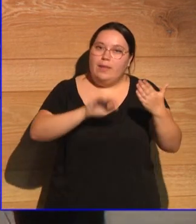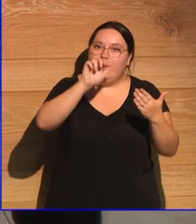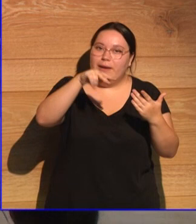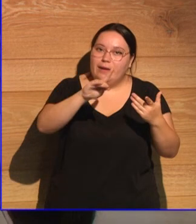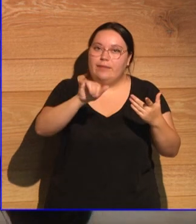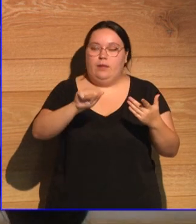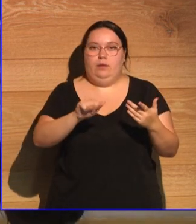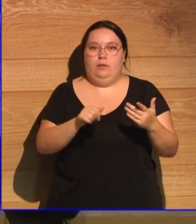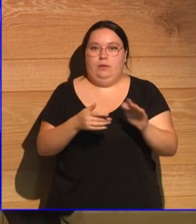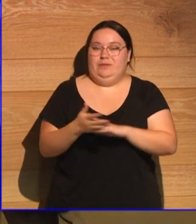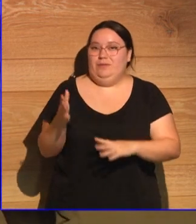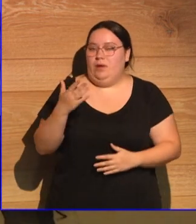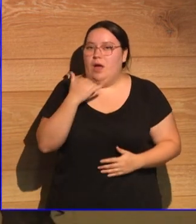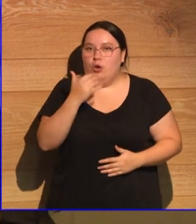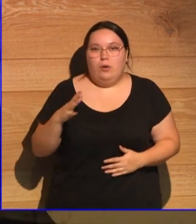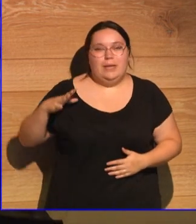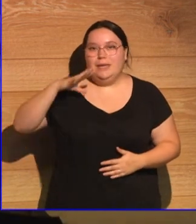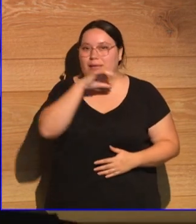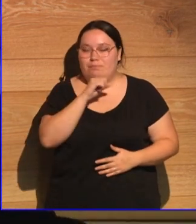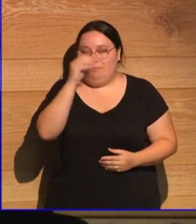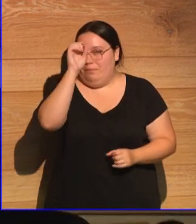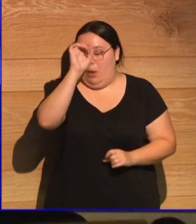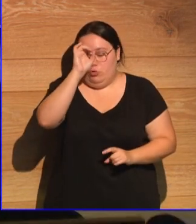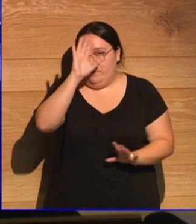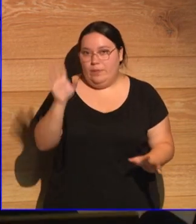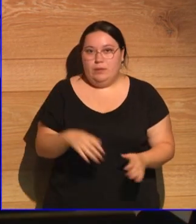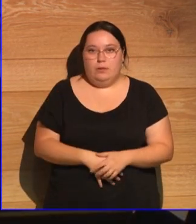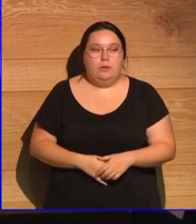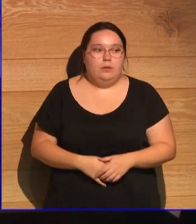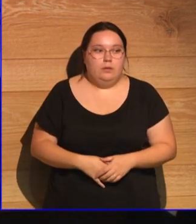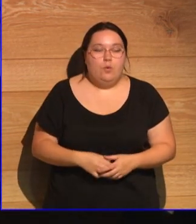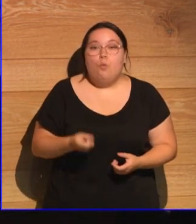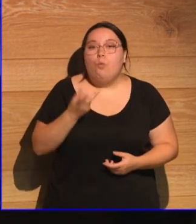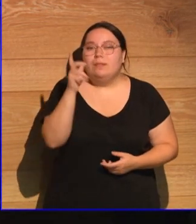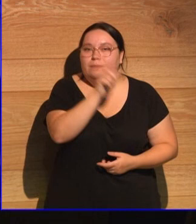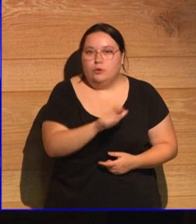¿Es increíble pensar o pensar cuántos, cuántos hombres, cuántas mujeres, cuántos